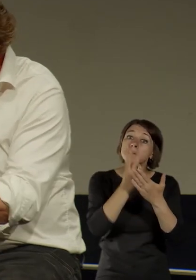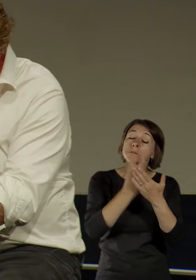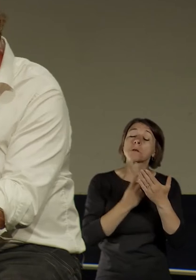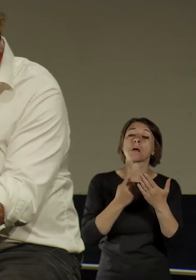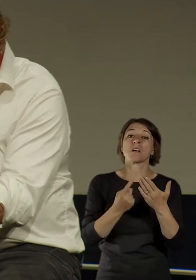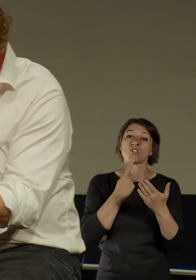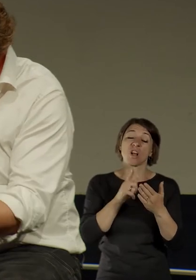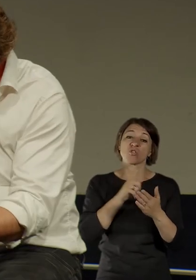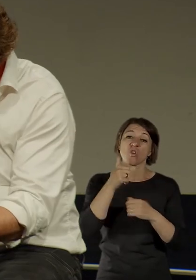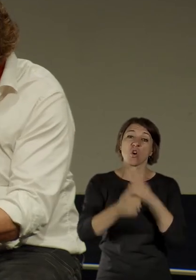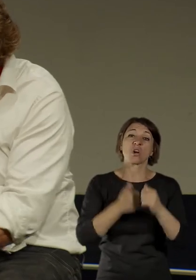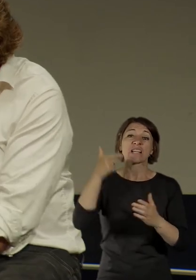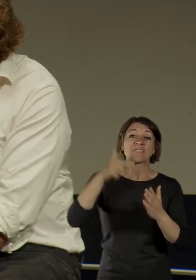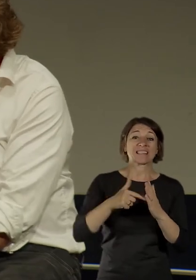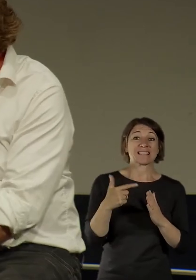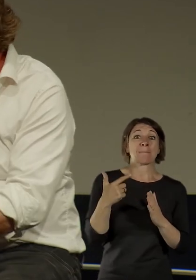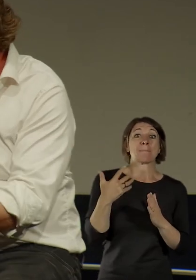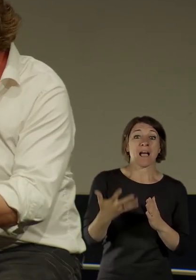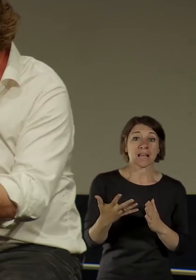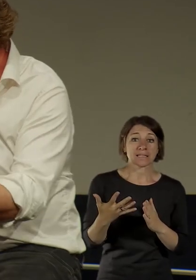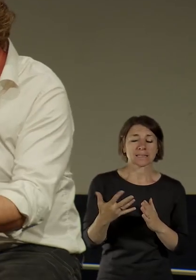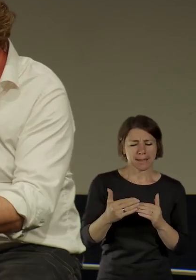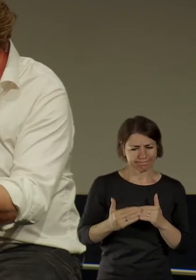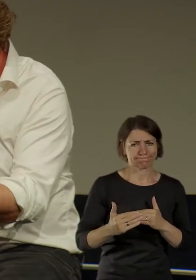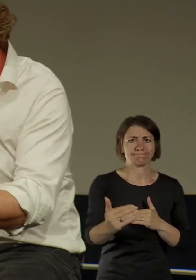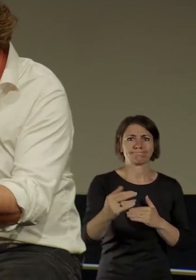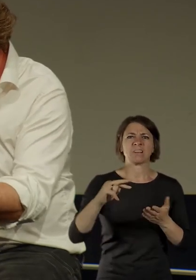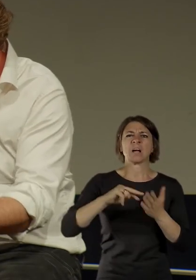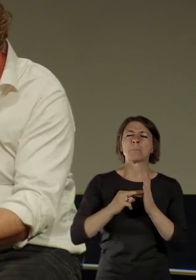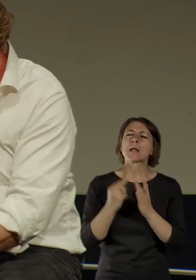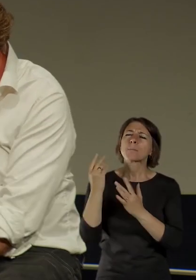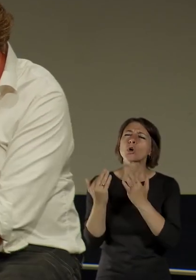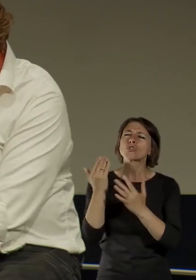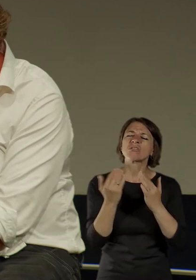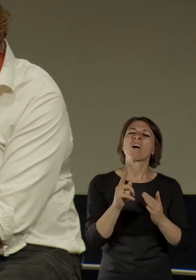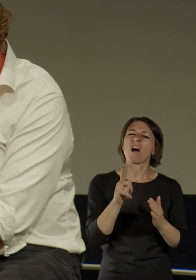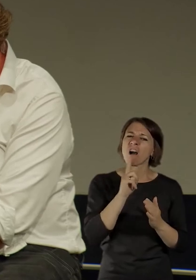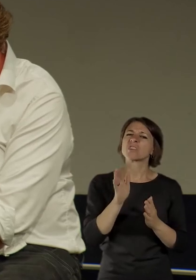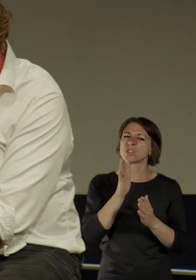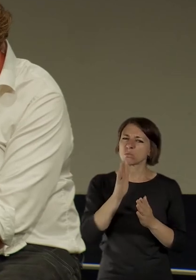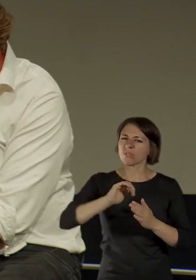ani geniální Eurostat, tady přibydou ještě další a další desítky tisíc lidí.